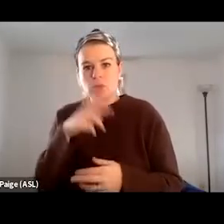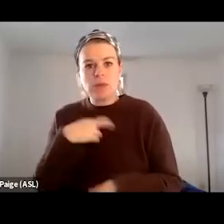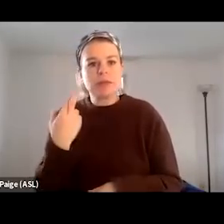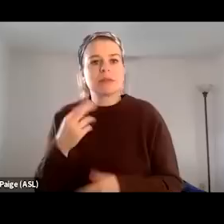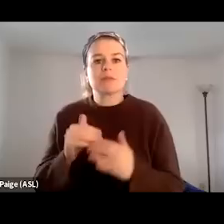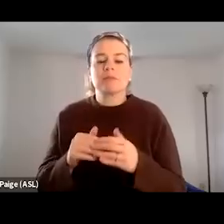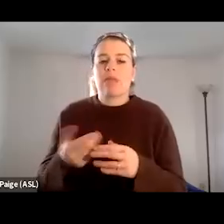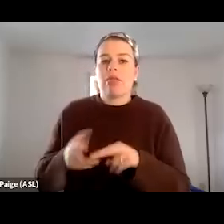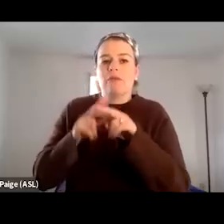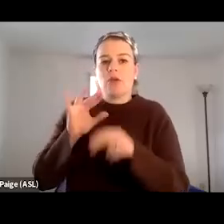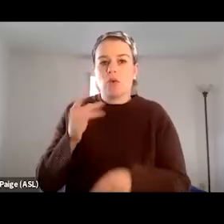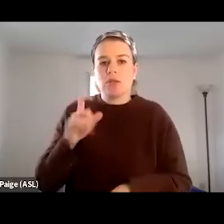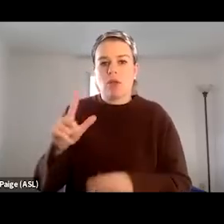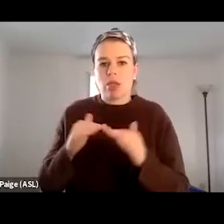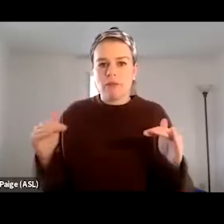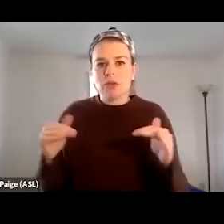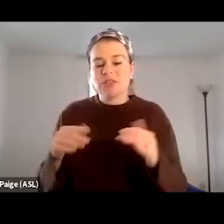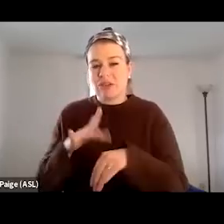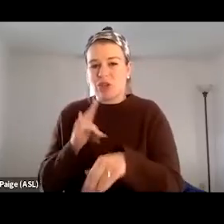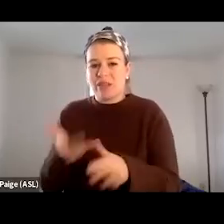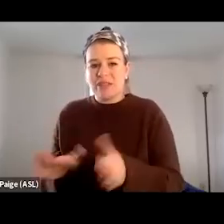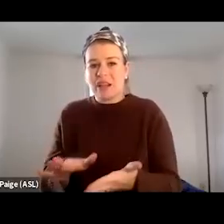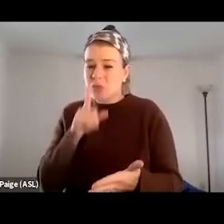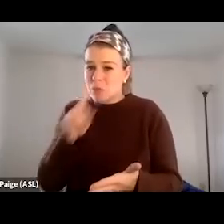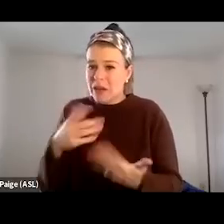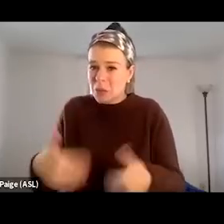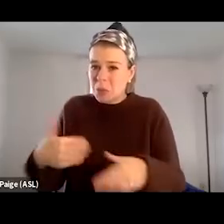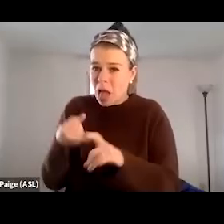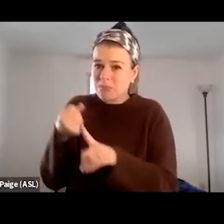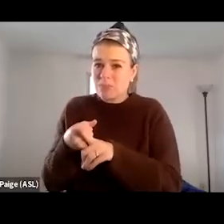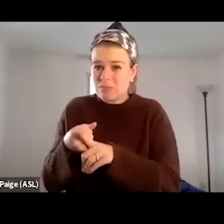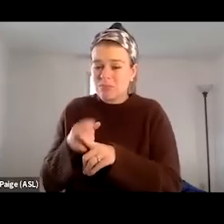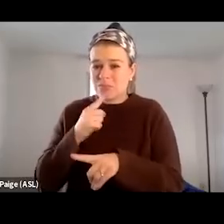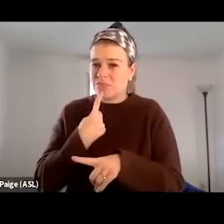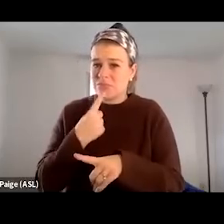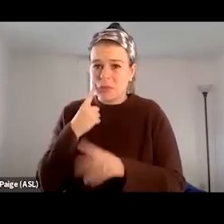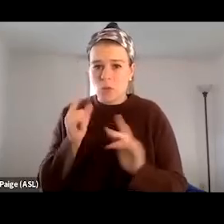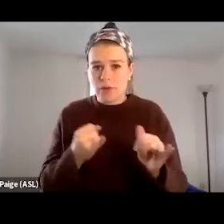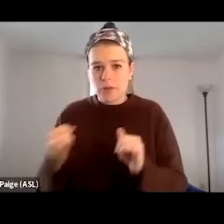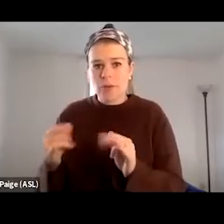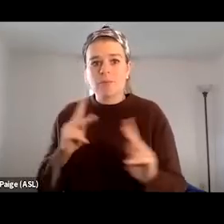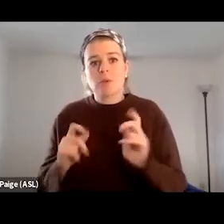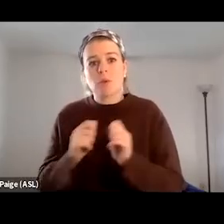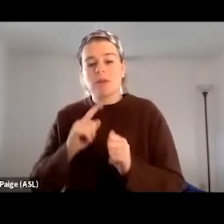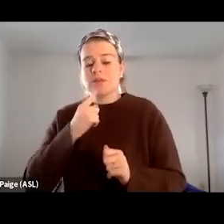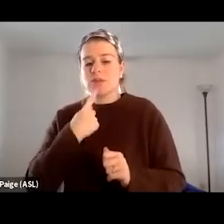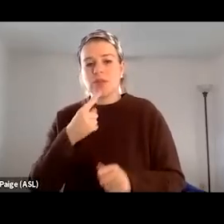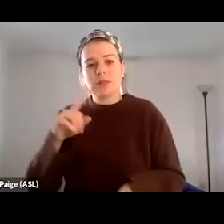así que tiene importantes repercusiones físicas y fisiológicas en las personas. Para las personas con TMG específicamente,